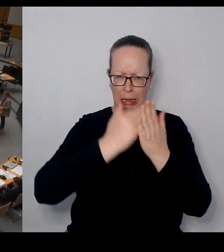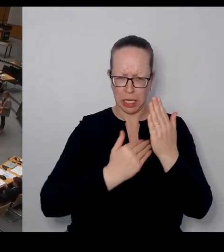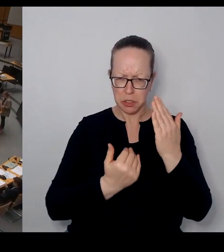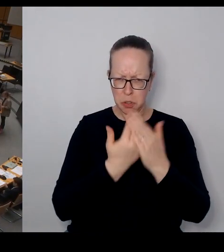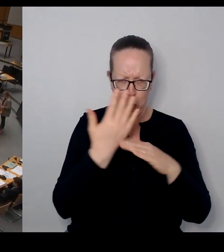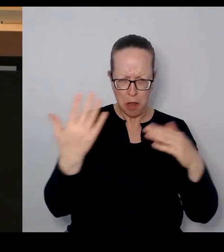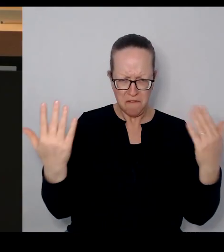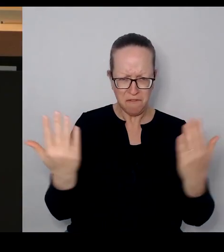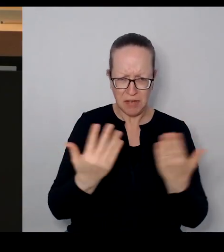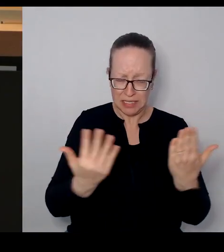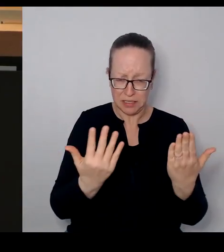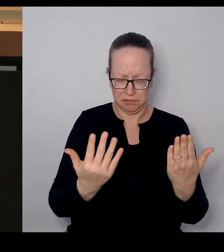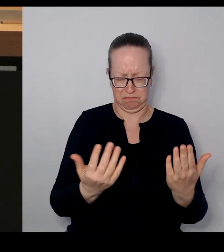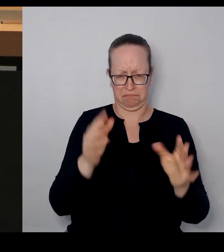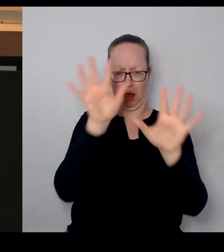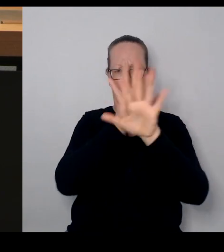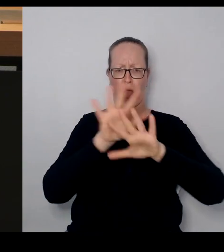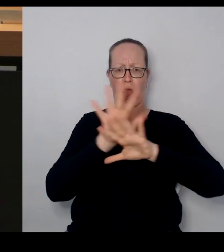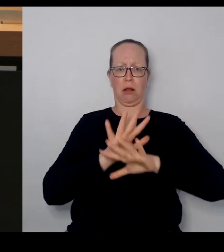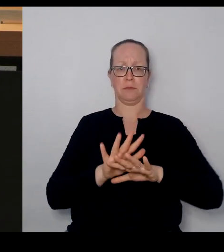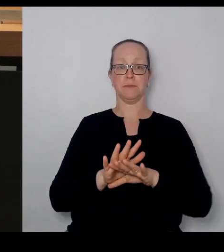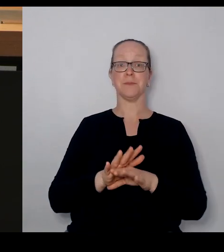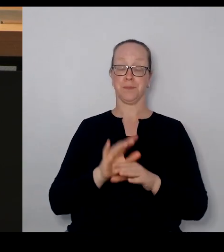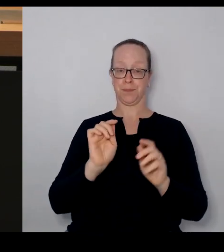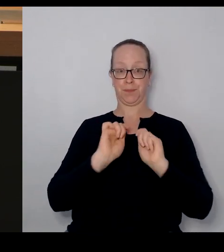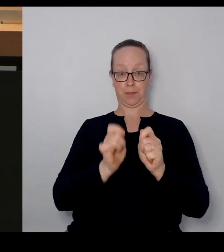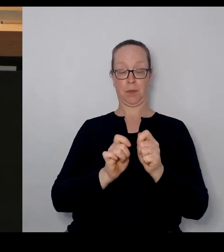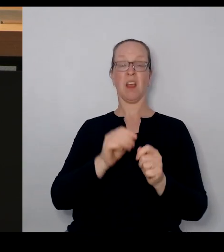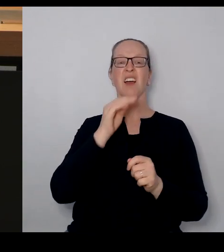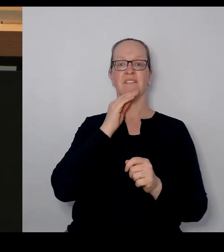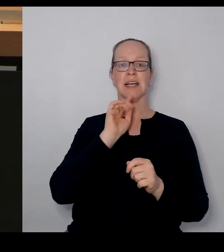verstehen, Erweiterung des Auftrags der Berliner Wasserbetriebe.